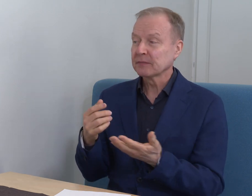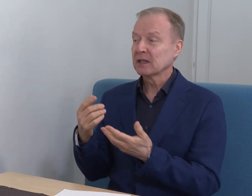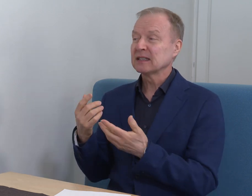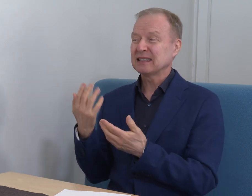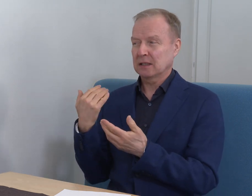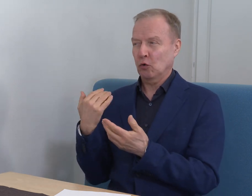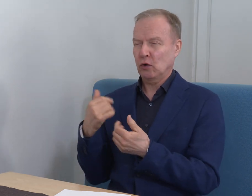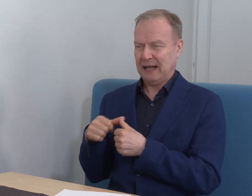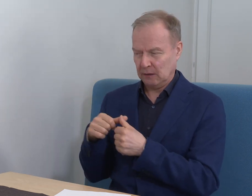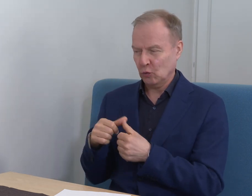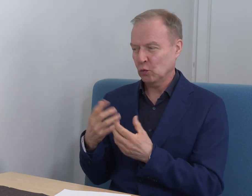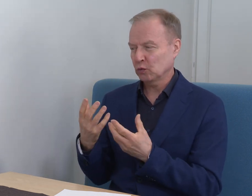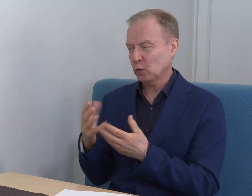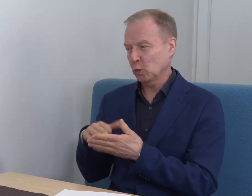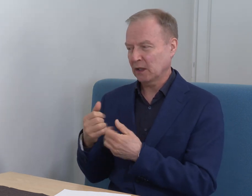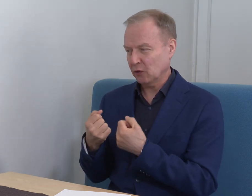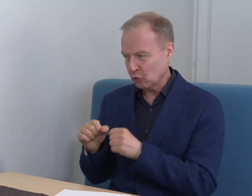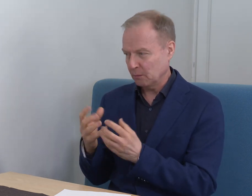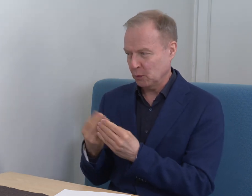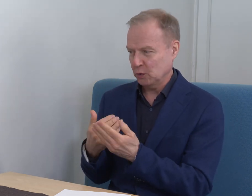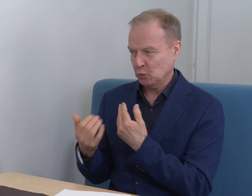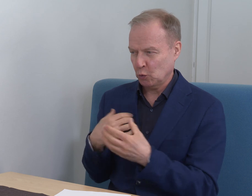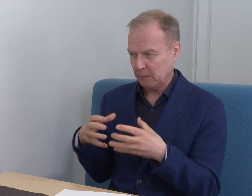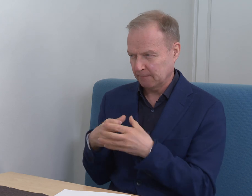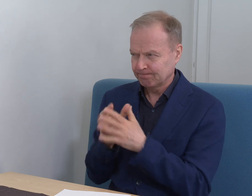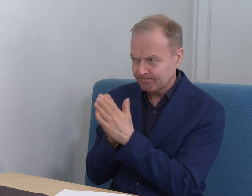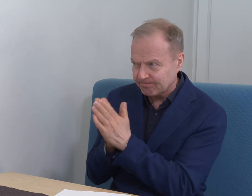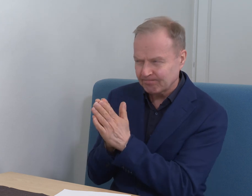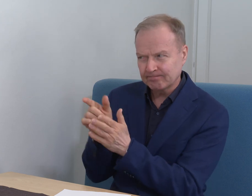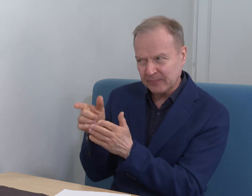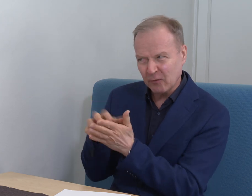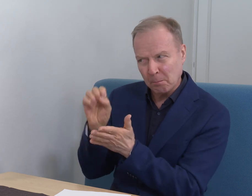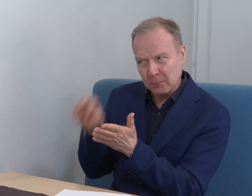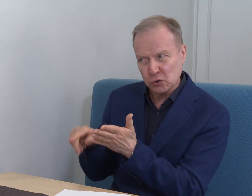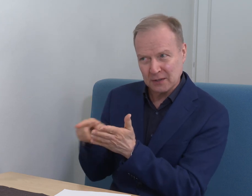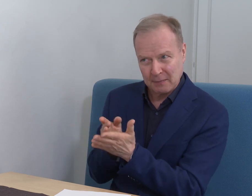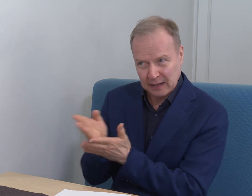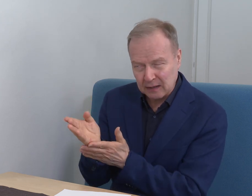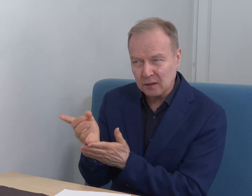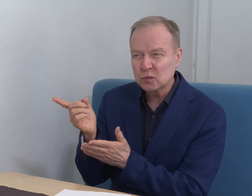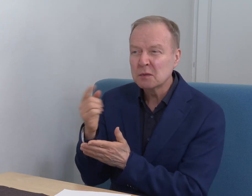Liitto vetosi Kelaan yhteistyössä tulkkitoiminnan yhteistyöryhmän kanssa -